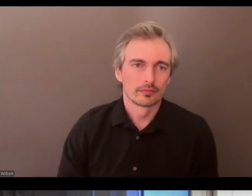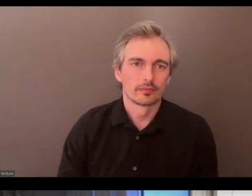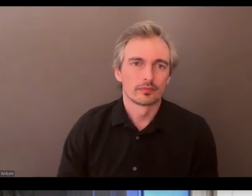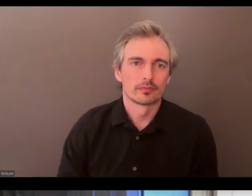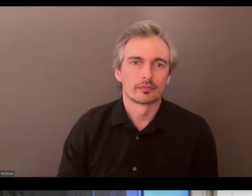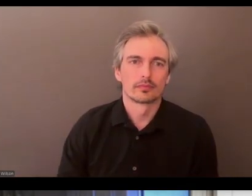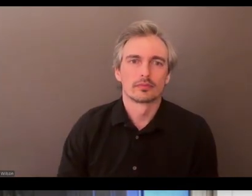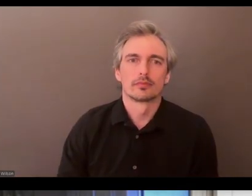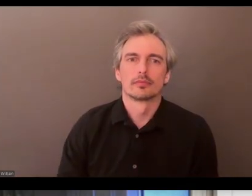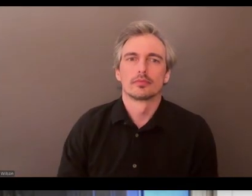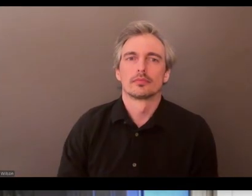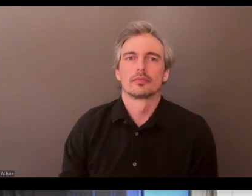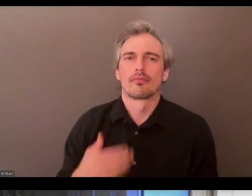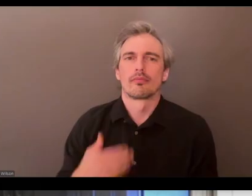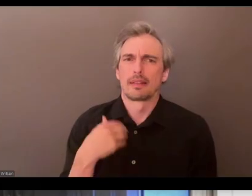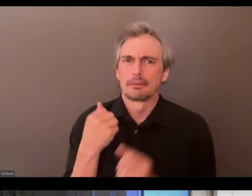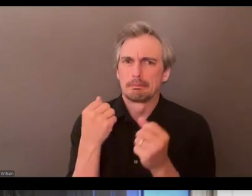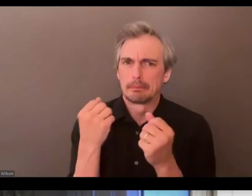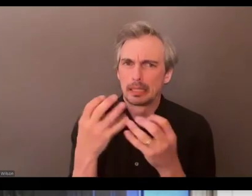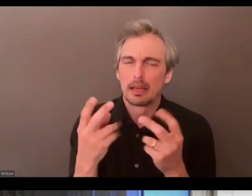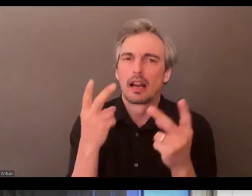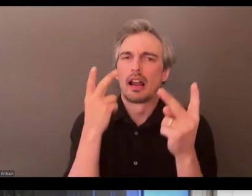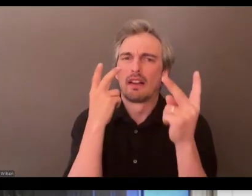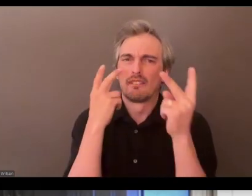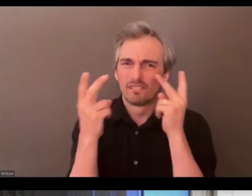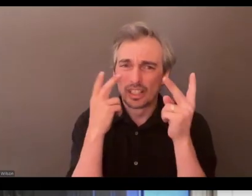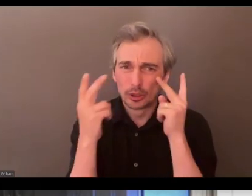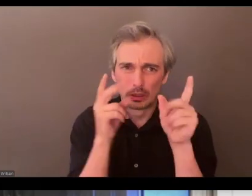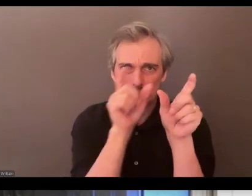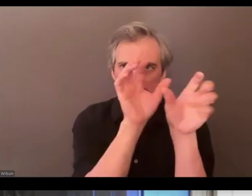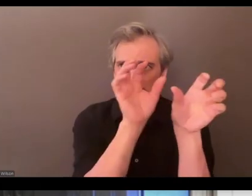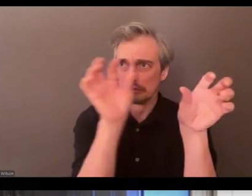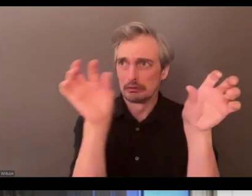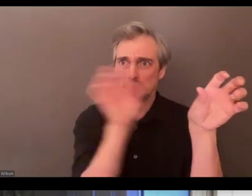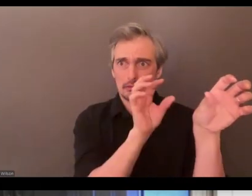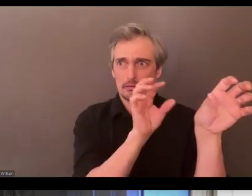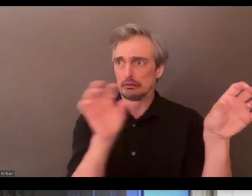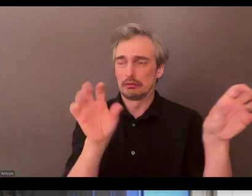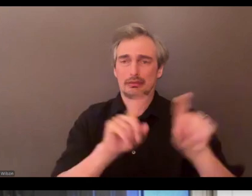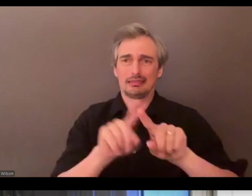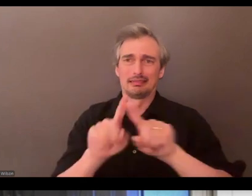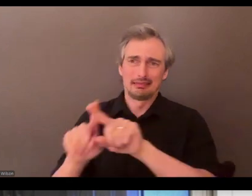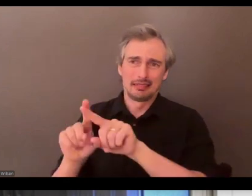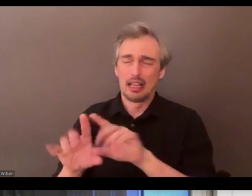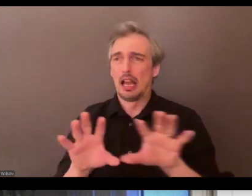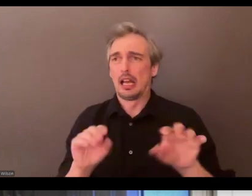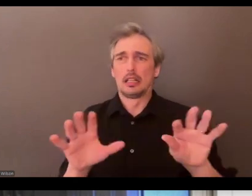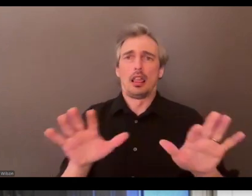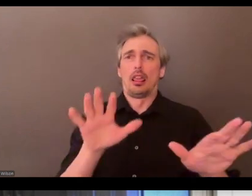そして、余白は無駄なスペ ースではありません。 それは理解を深めるための呼吸スペ ースです。